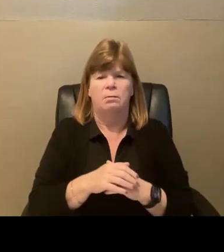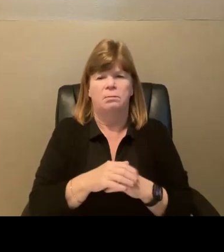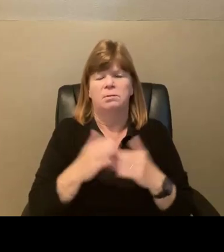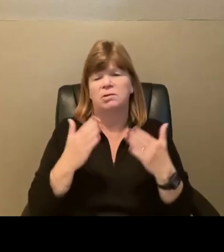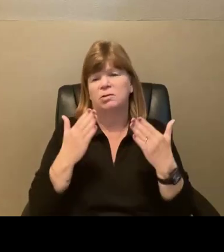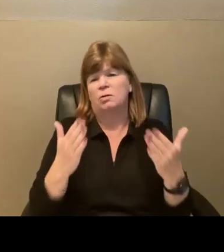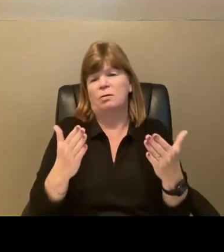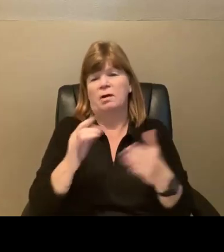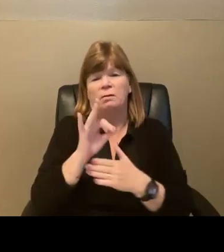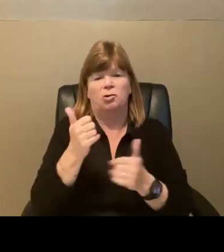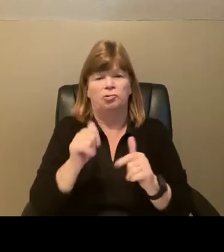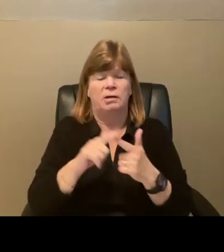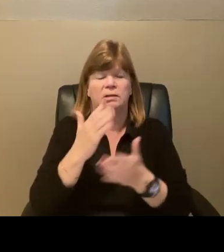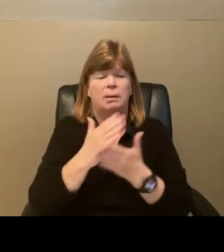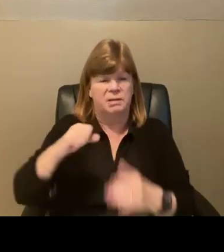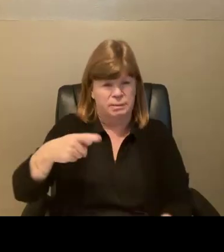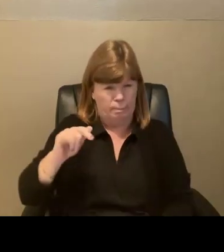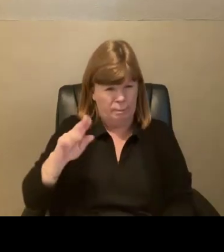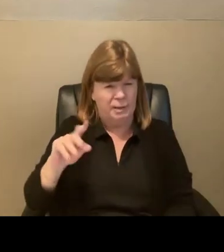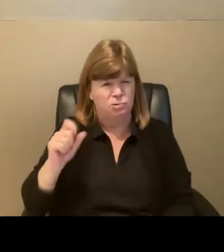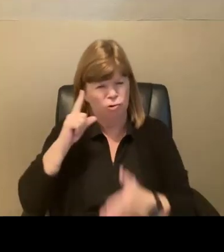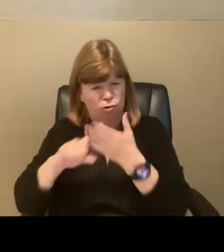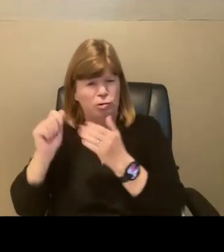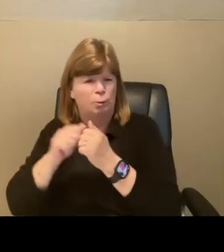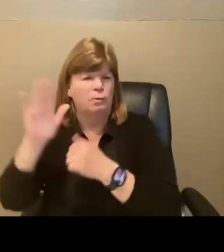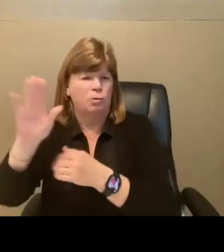Si quieres probar algunas férulas, consulta con tu médico. primero a un profesional de la salud.